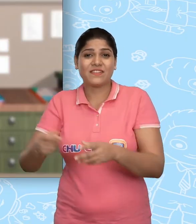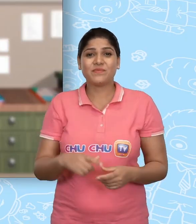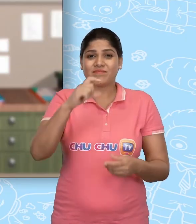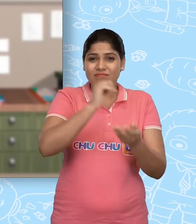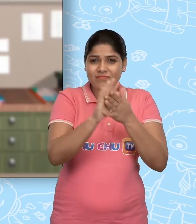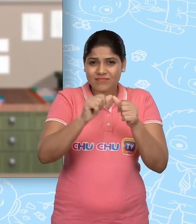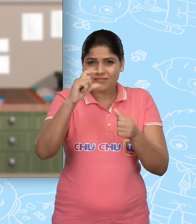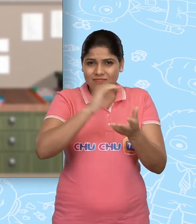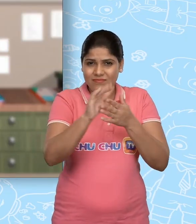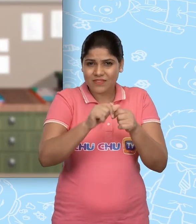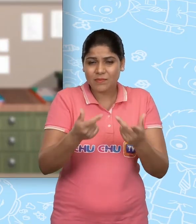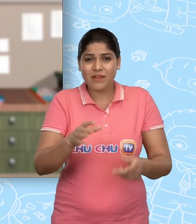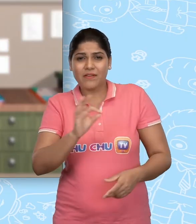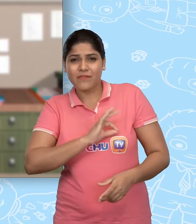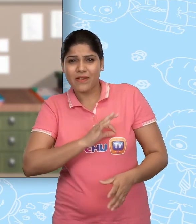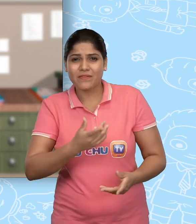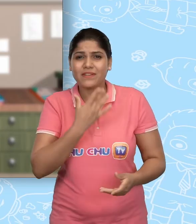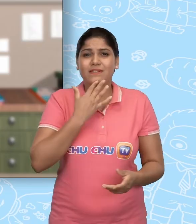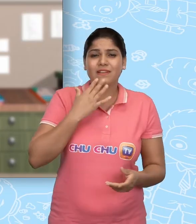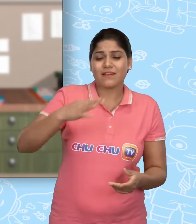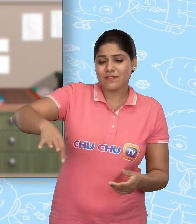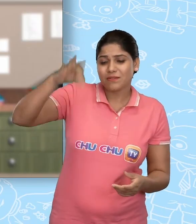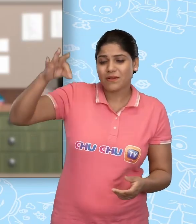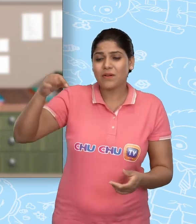ChaCha, अपना पसंदीदा रंग उठाओ